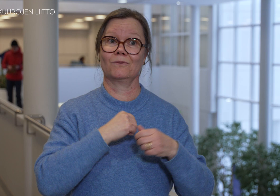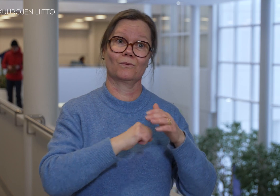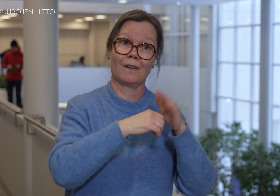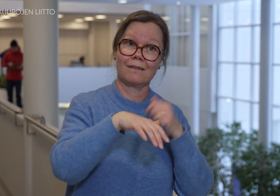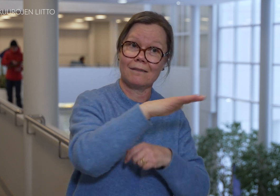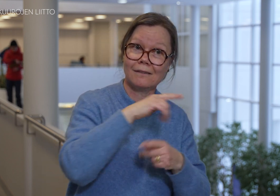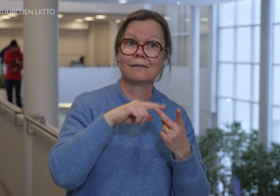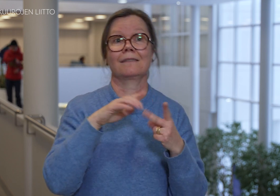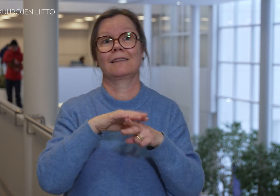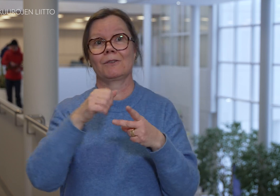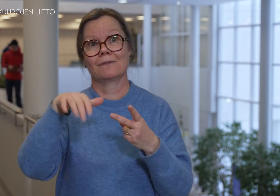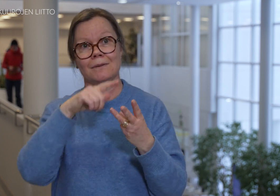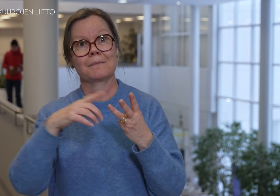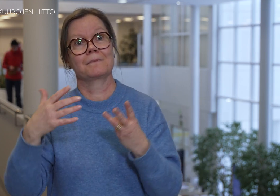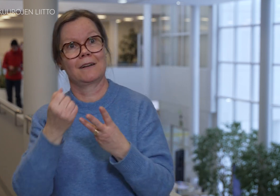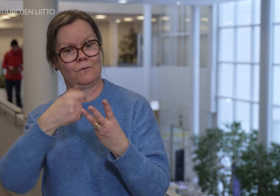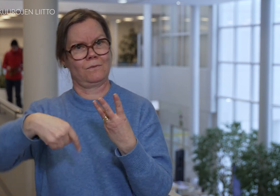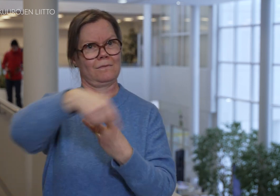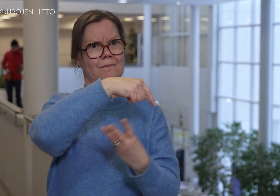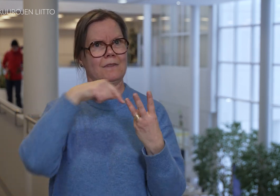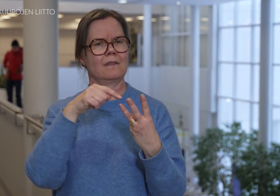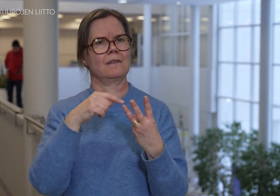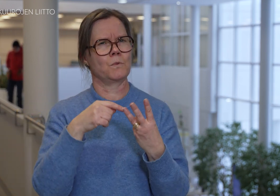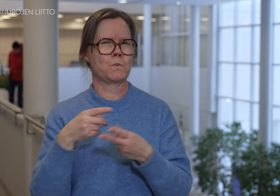sosiaali- ja terveysaloilla sekä pelastustoimessa.